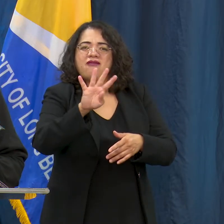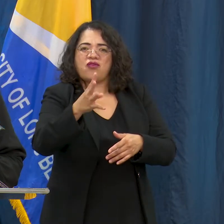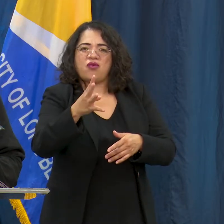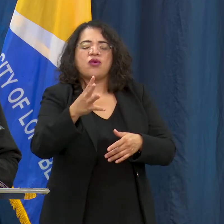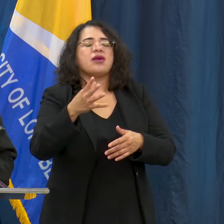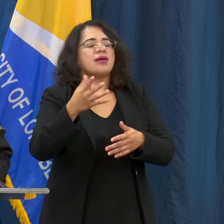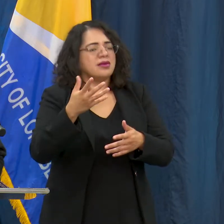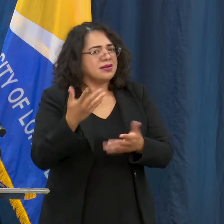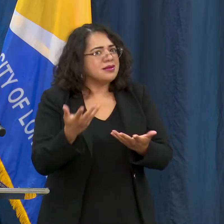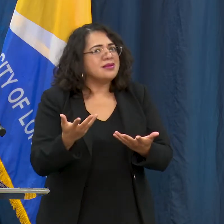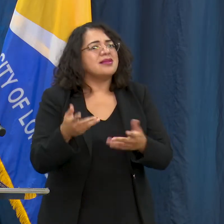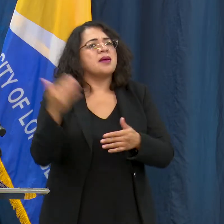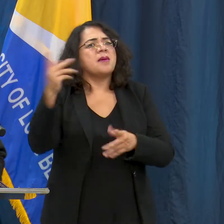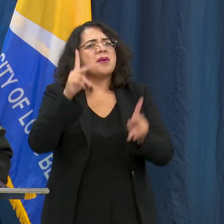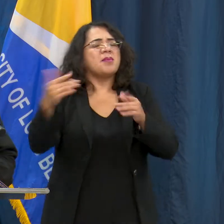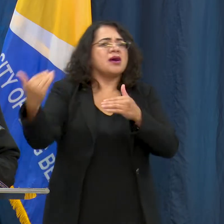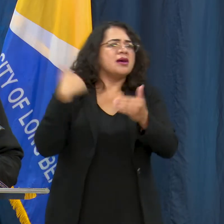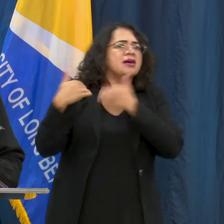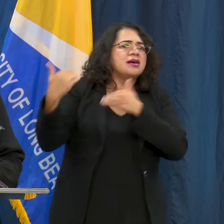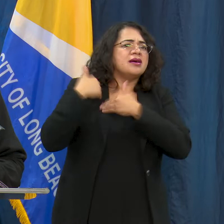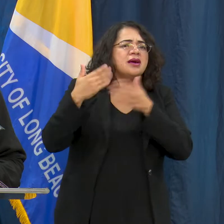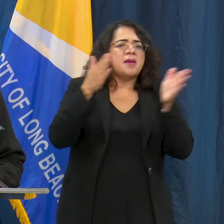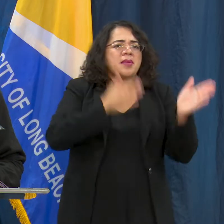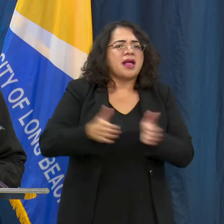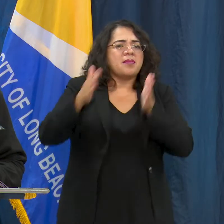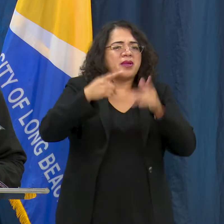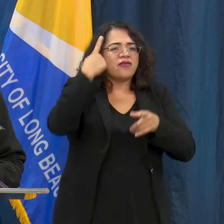ciudad no quiere dar permiso si no es que el estado no esta permit en doe esto